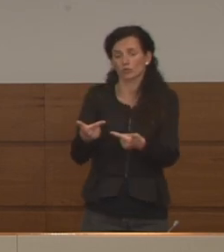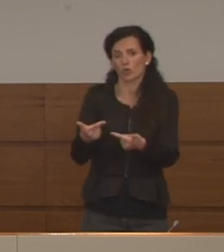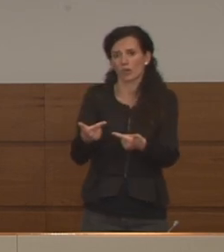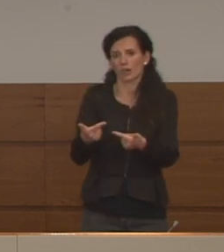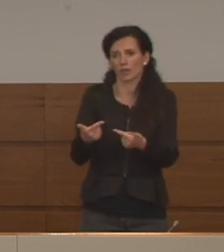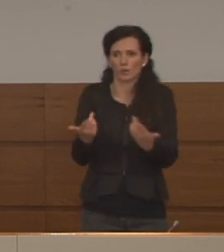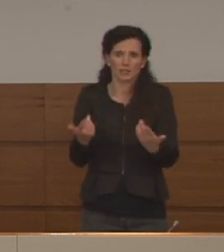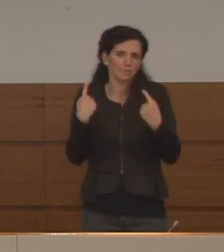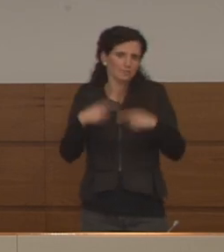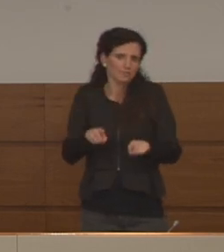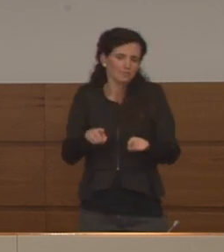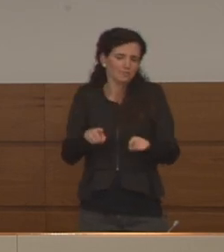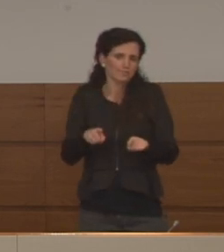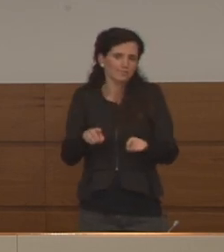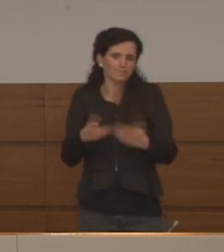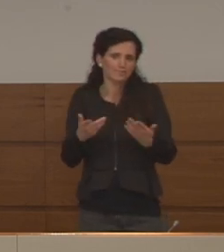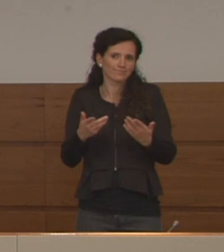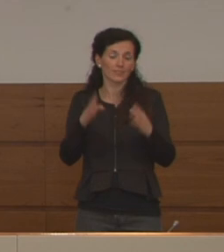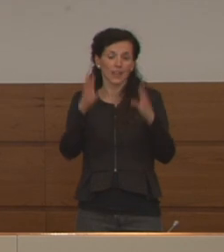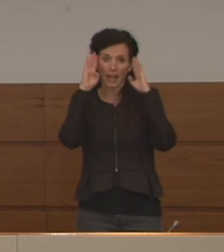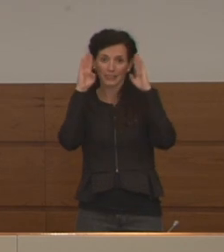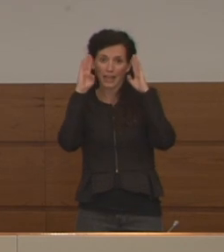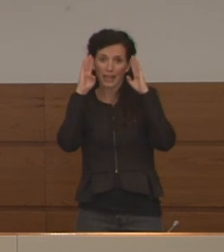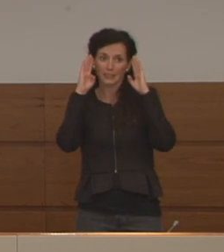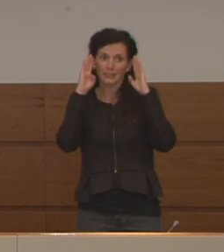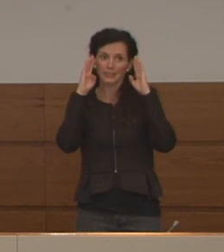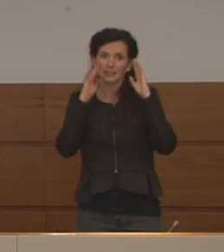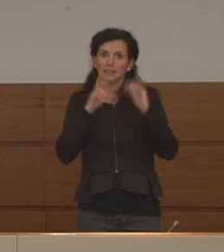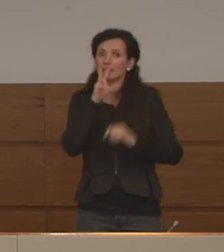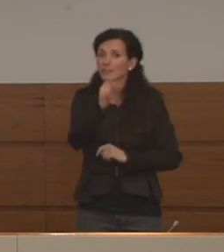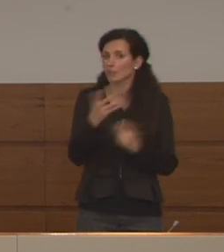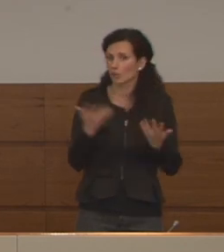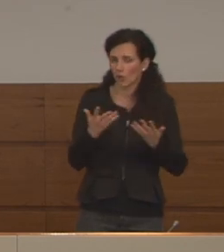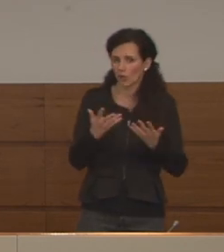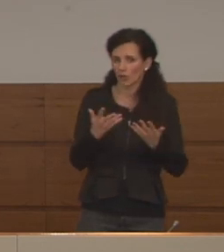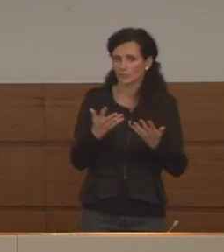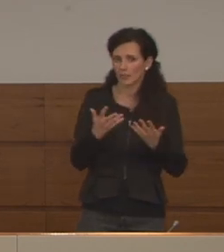stiamo attenti a quello che diciamo, perché